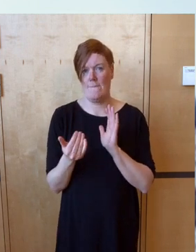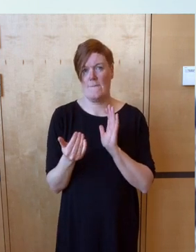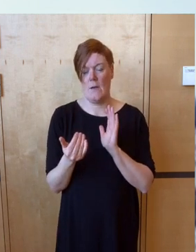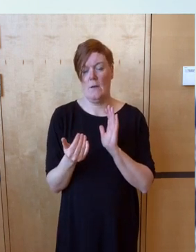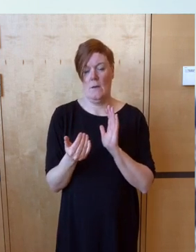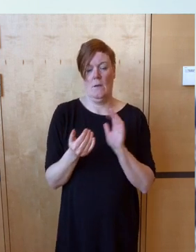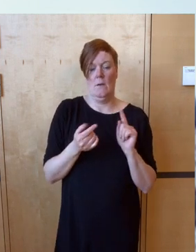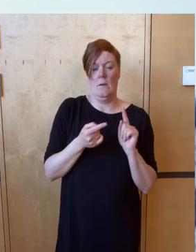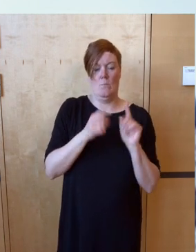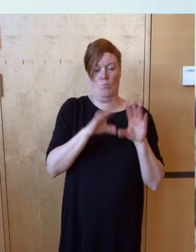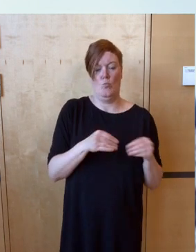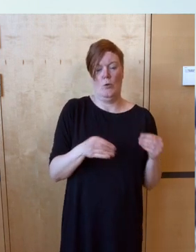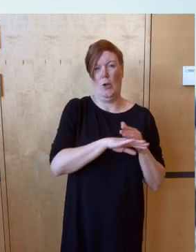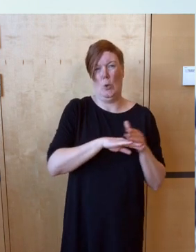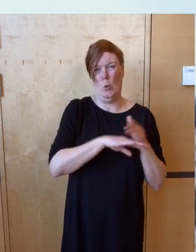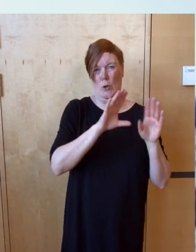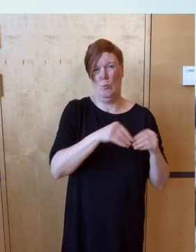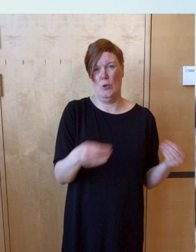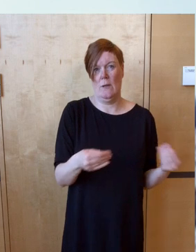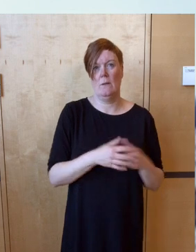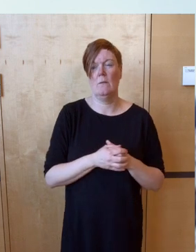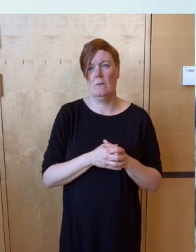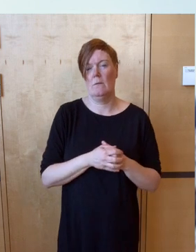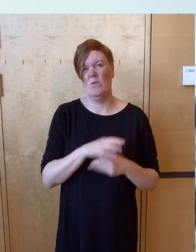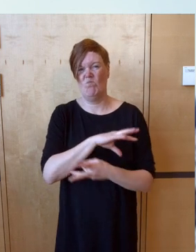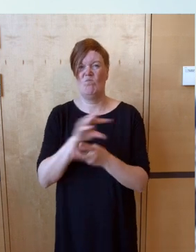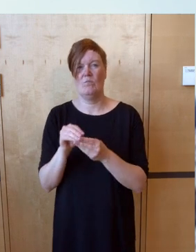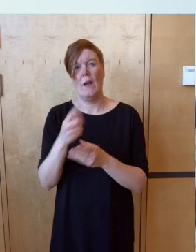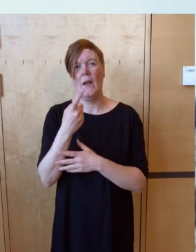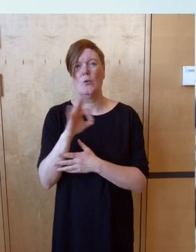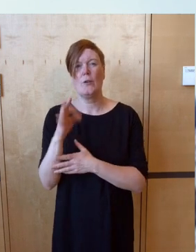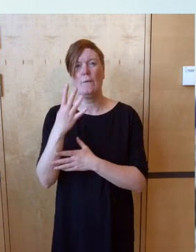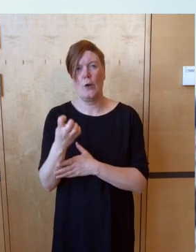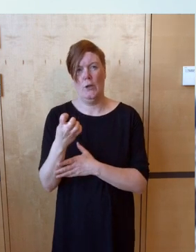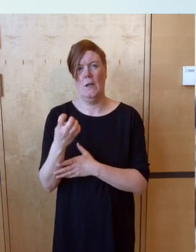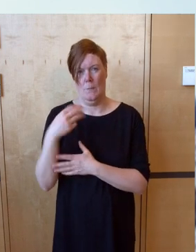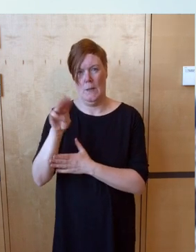Vilket motsvarar 140 mkr Och det är ju klart Nej det är fel